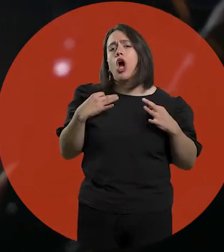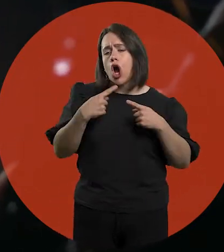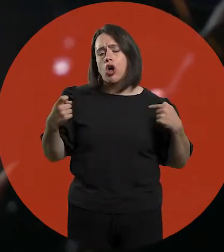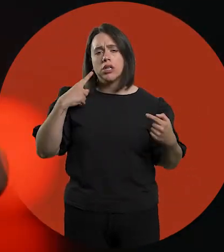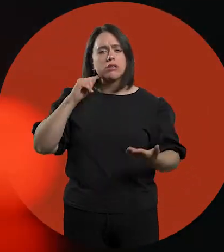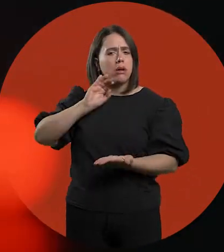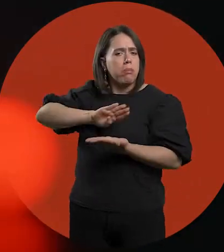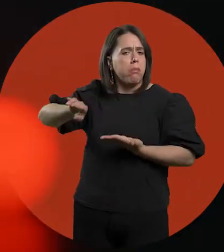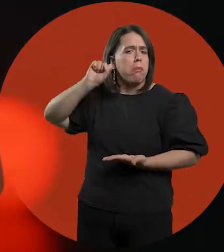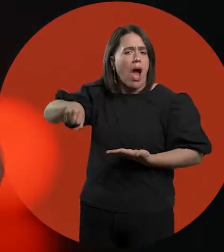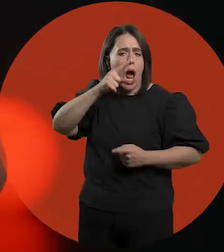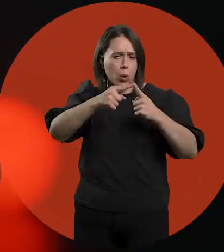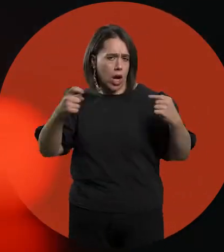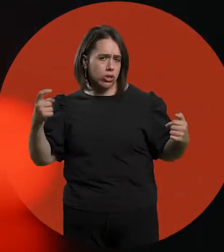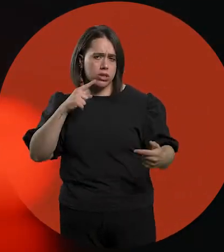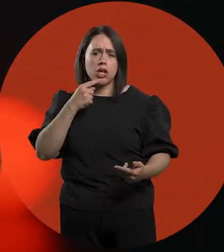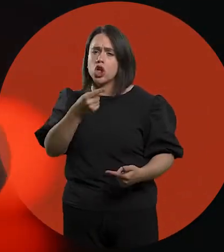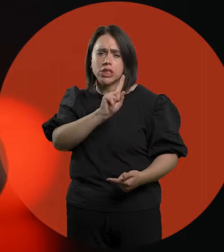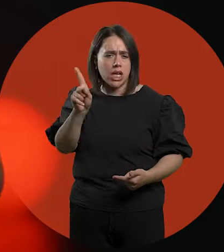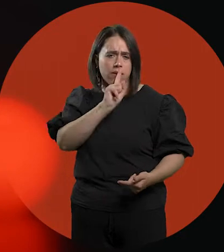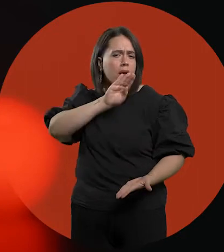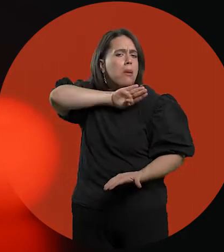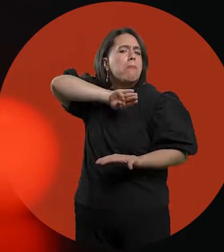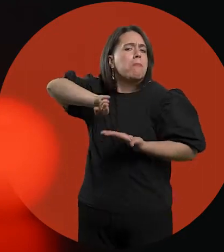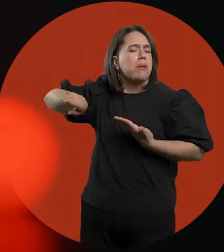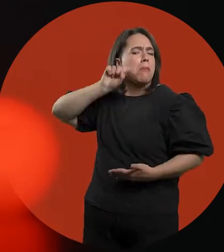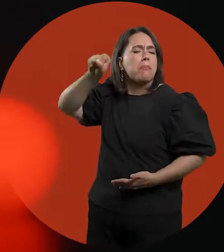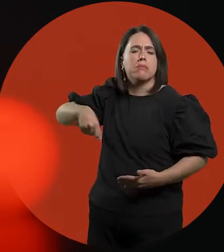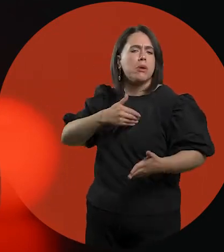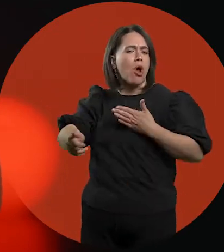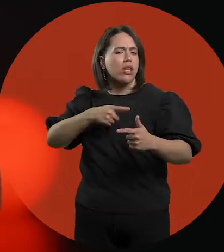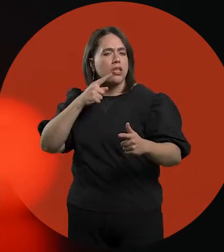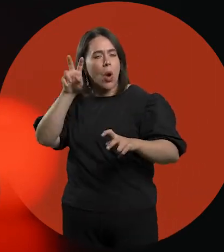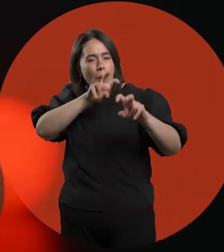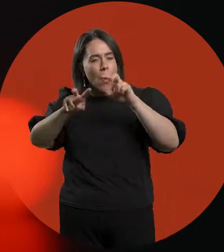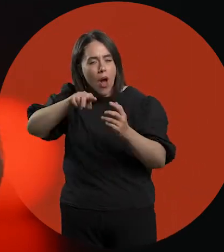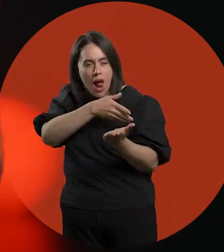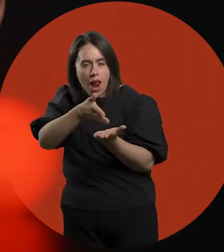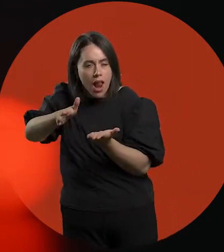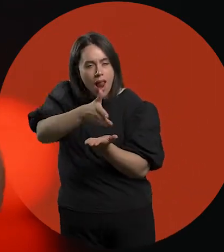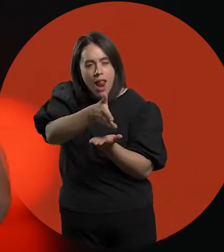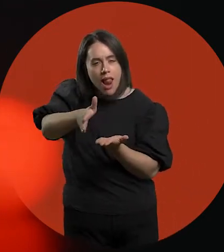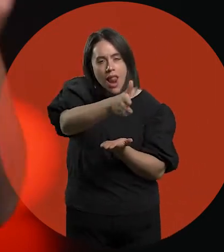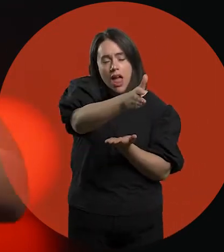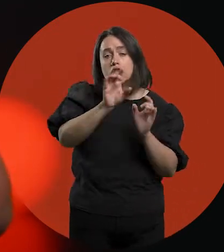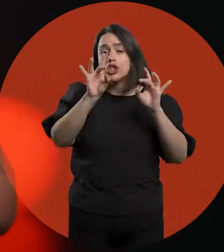Porque hay cosas que no sirven. Las descartamos, las aislamos. Y eso es lo que va amoldando no solo la personalidad,